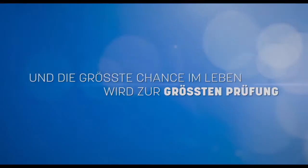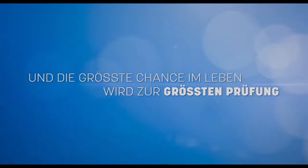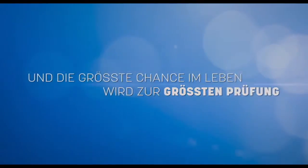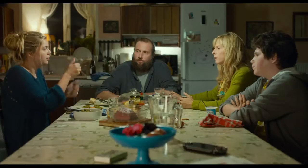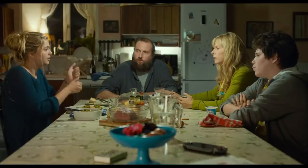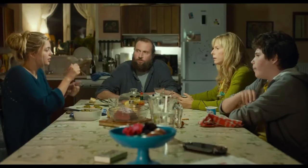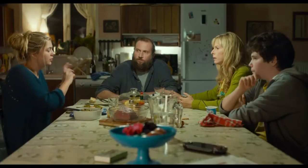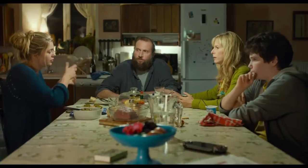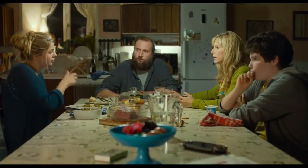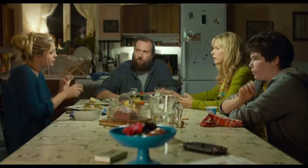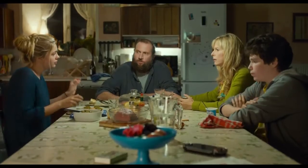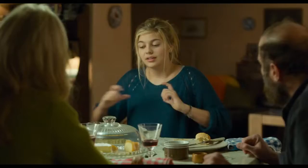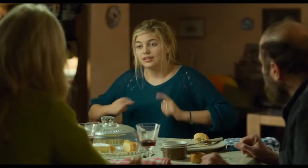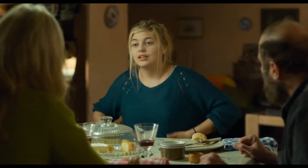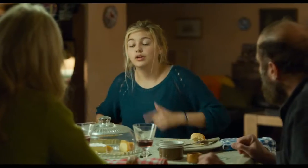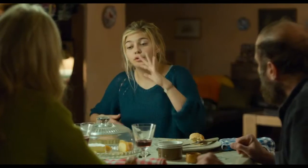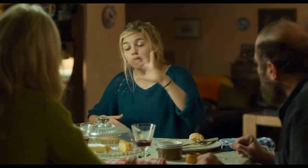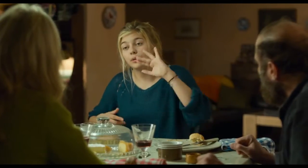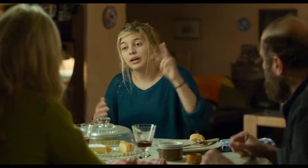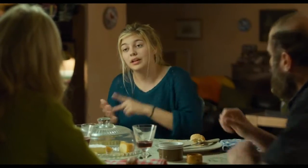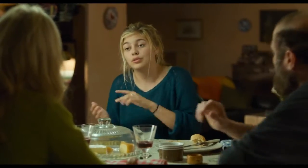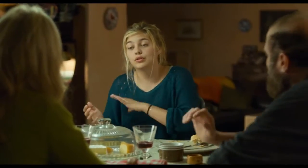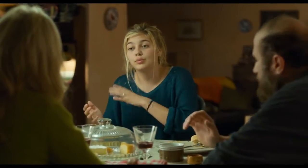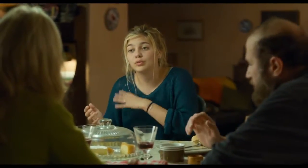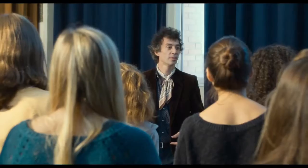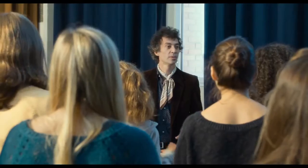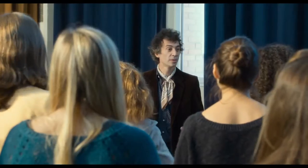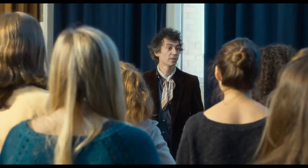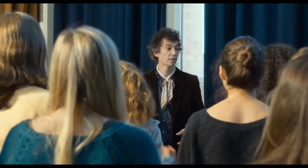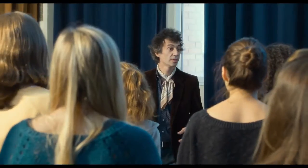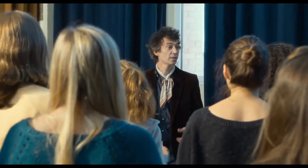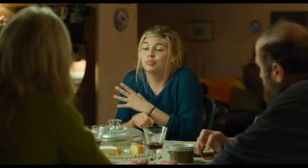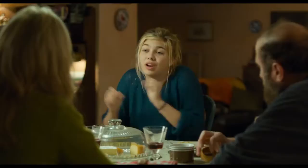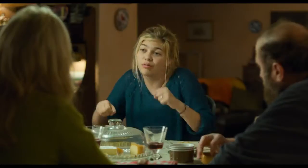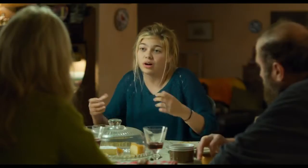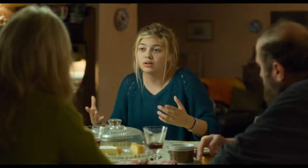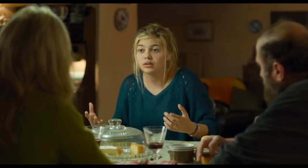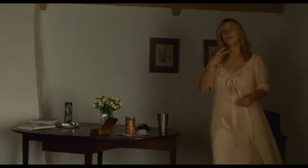Ich bewerbe mich bei der "Maîtrise de Radio France". Das ist eine Gesangs-Schule in Paris. Monsieur Thomasson, mein Gesangslehrer, meint ich könnte es schaffen.